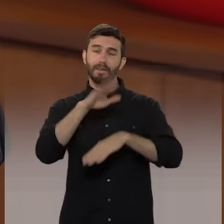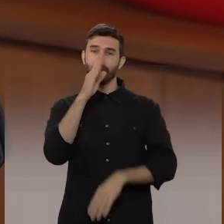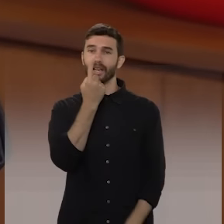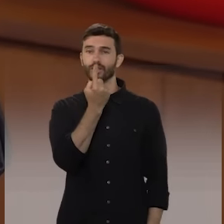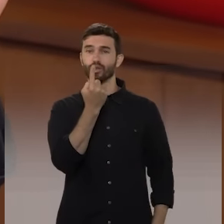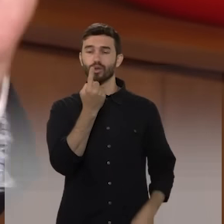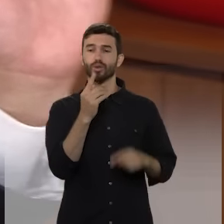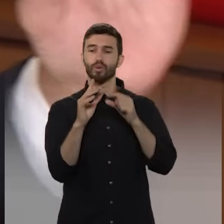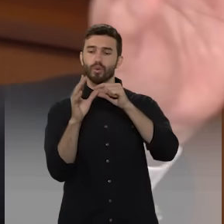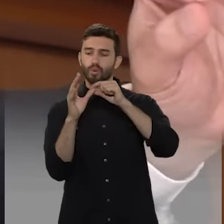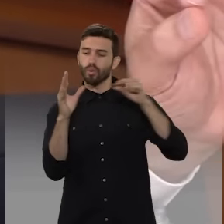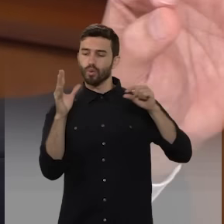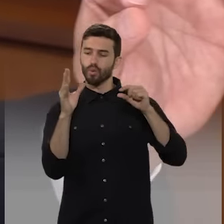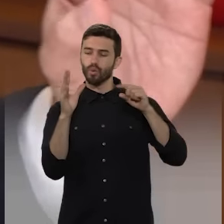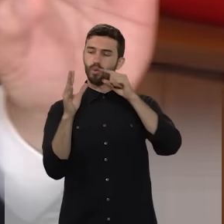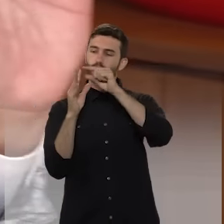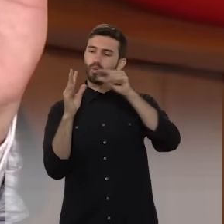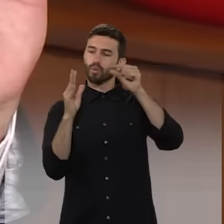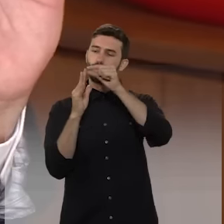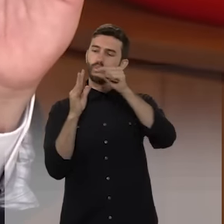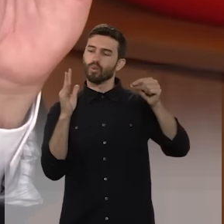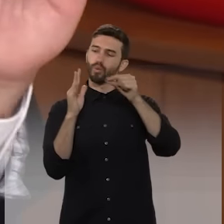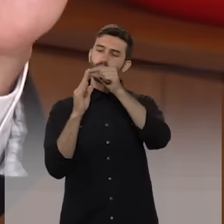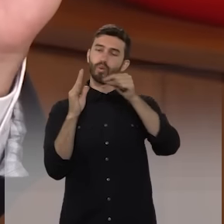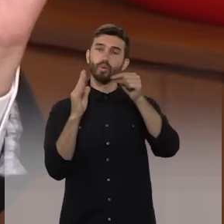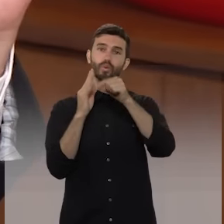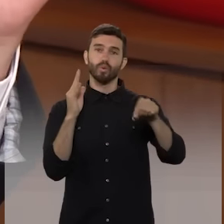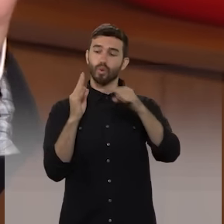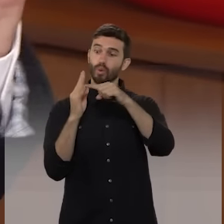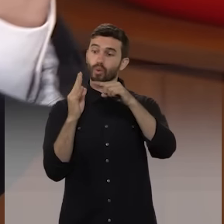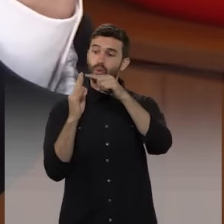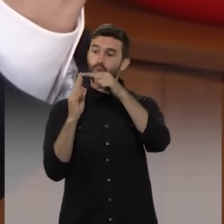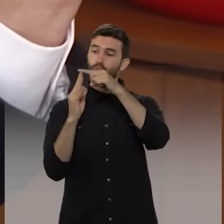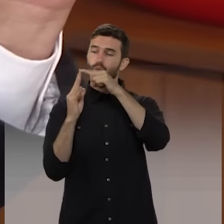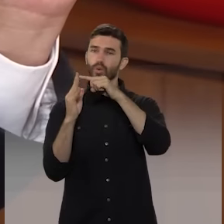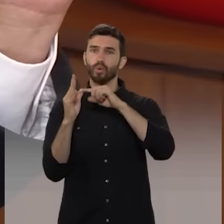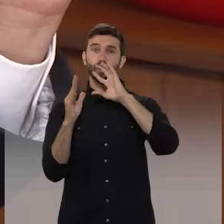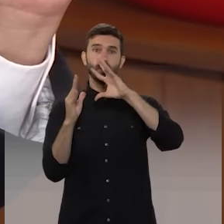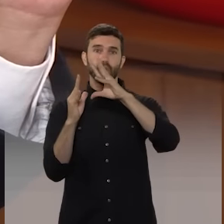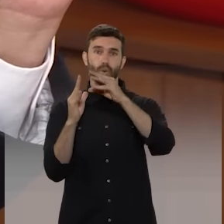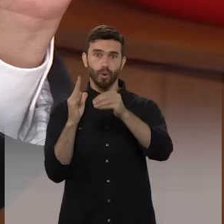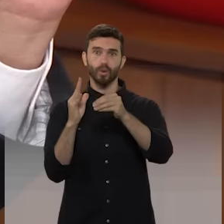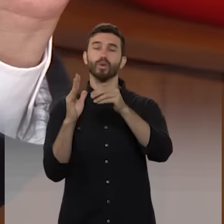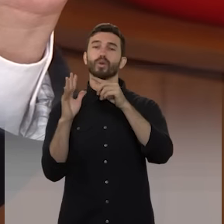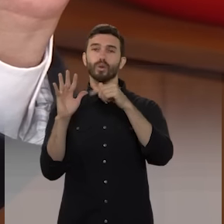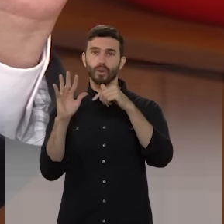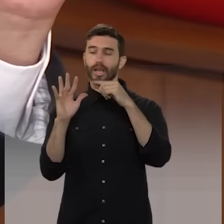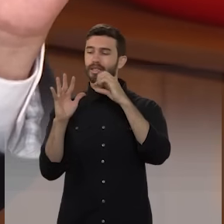se a gente analisar um único condutor, podemos pensar em alguns quilômetros,